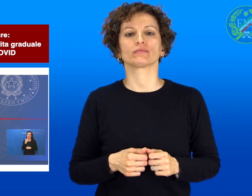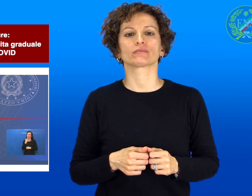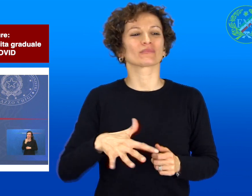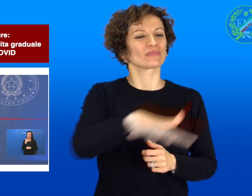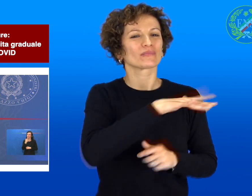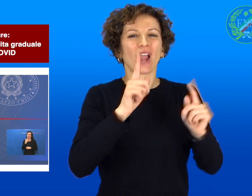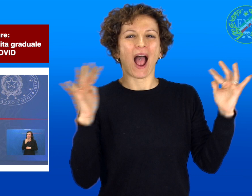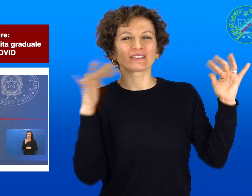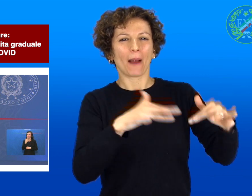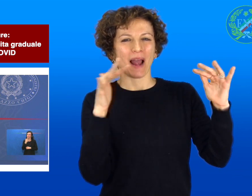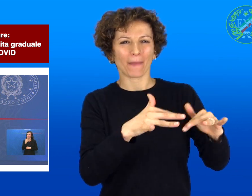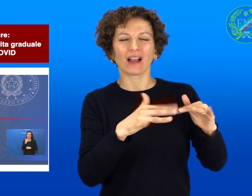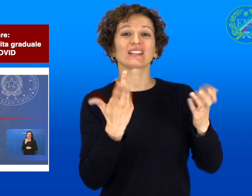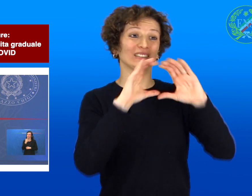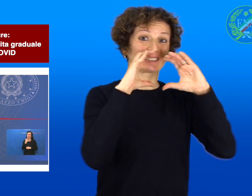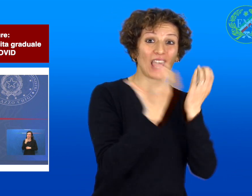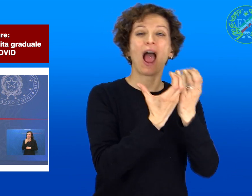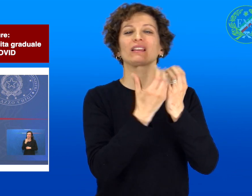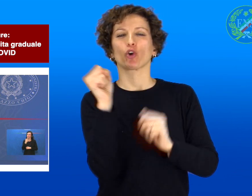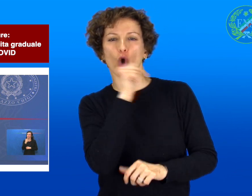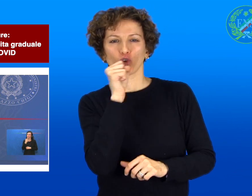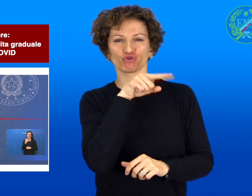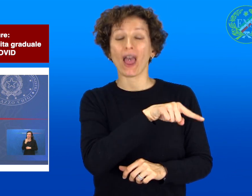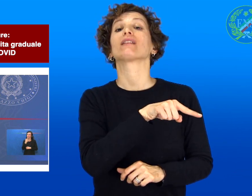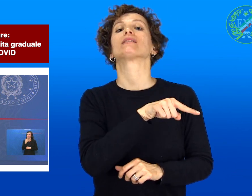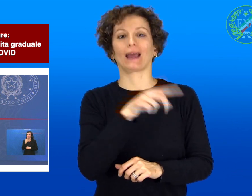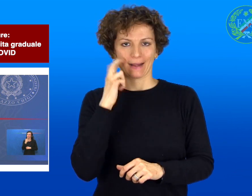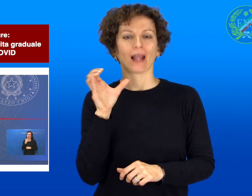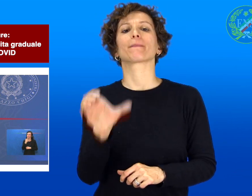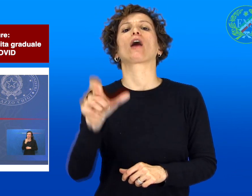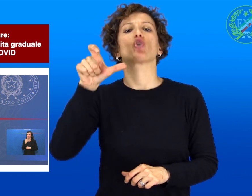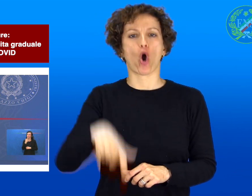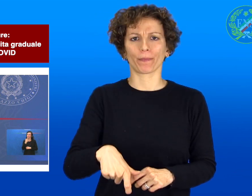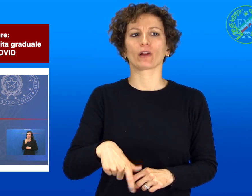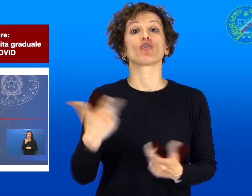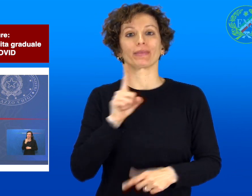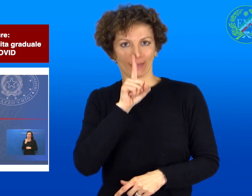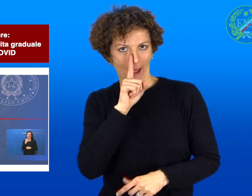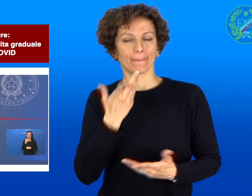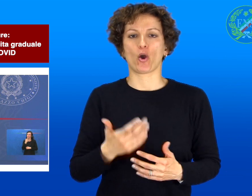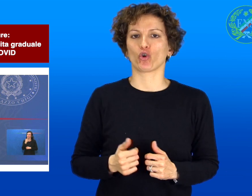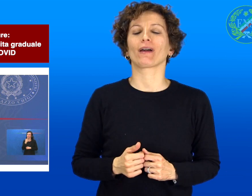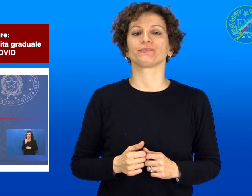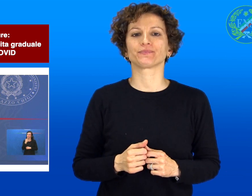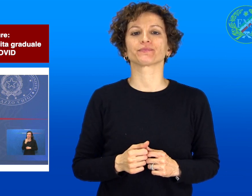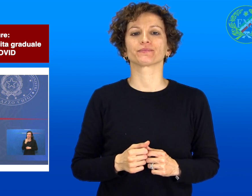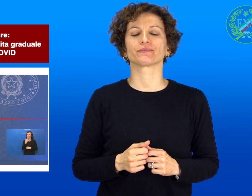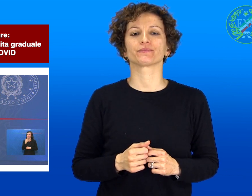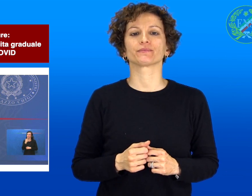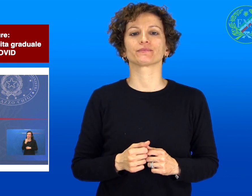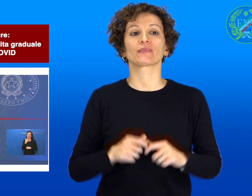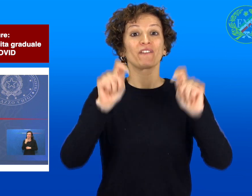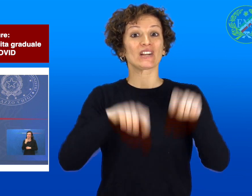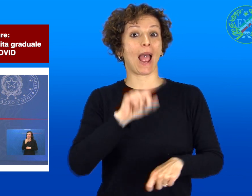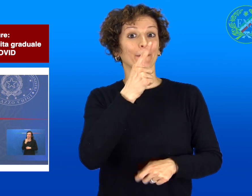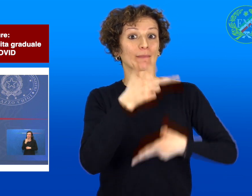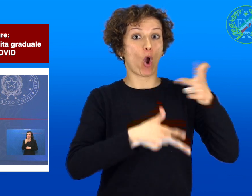Nei casi di assembramento come dentro a stadi o durante i concerti, c’è l’obbligo di Green Pass semplice, ossia anche da tampone.